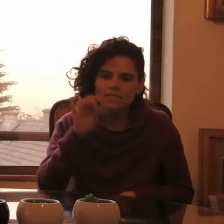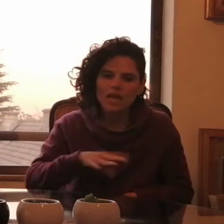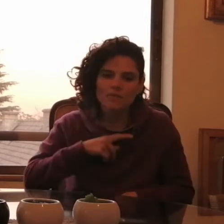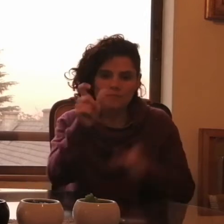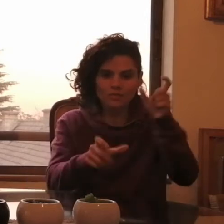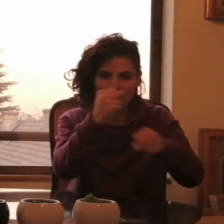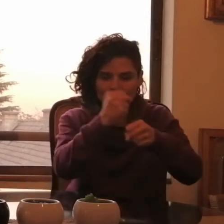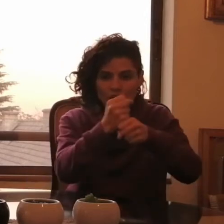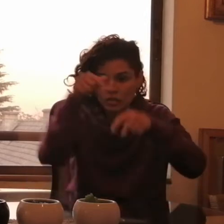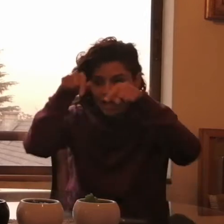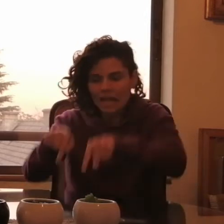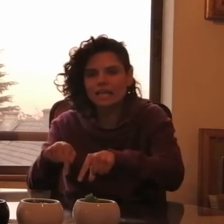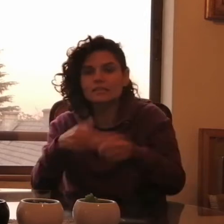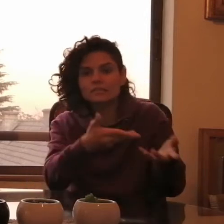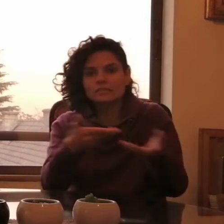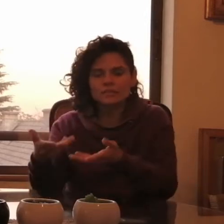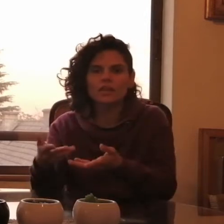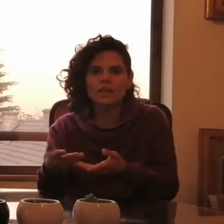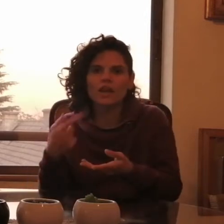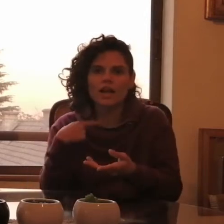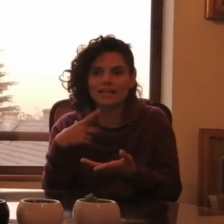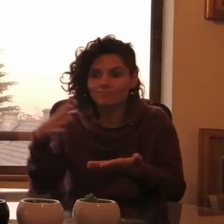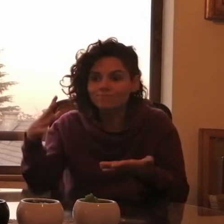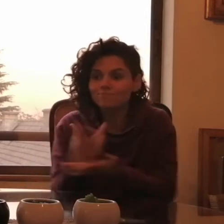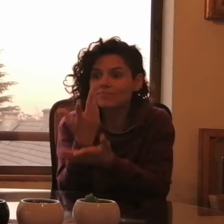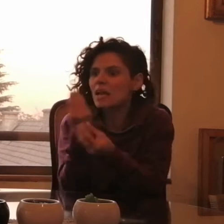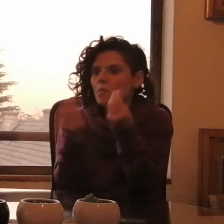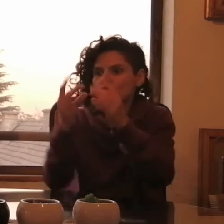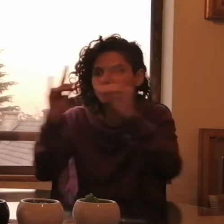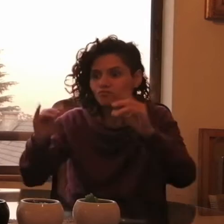de la gente influye directamente en la realización de las cosas en el objetivo